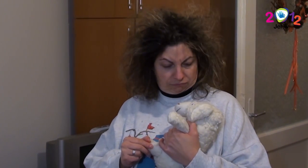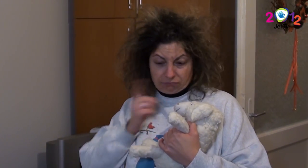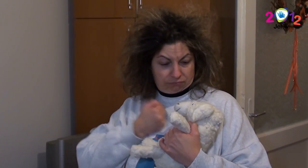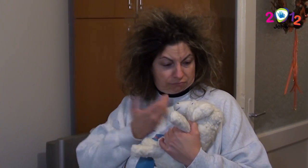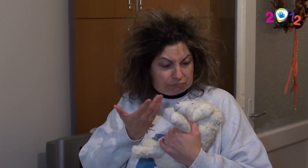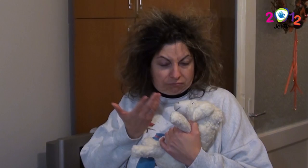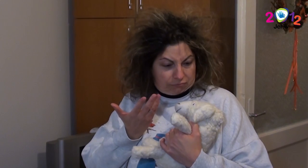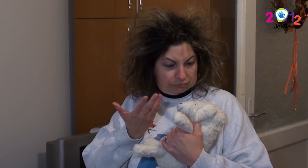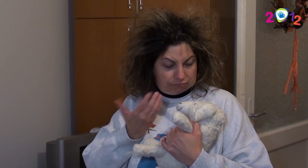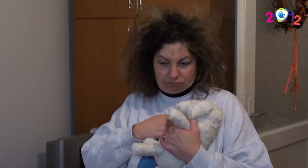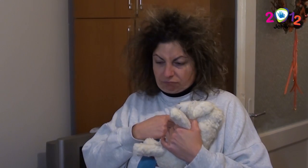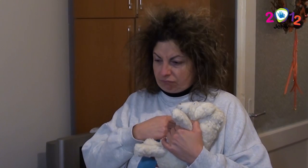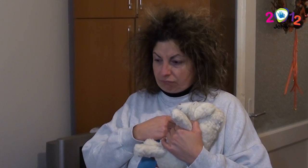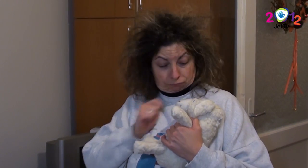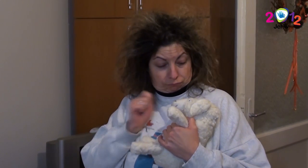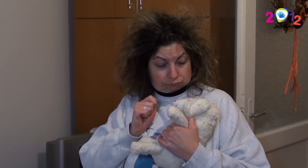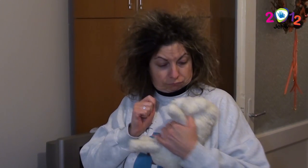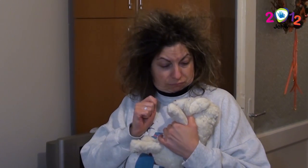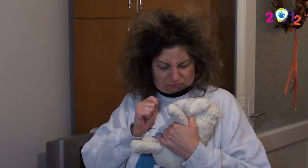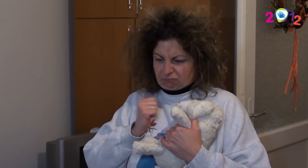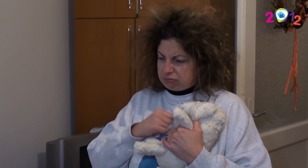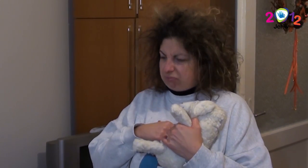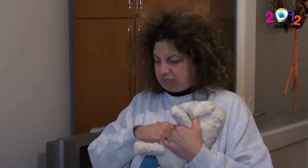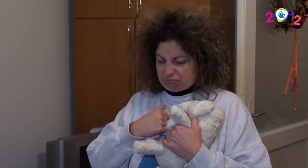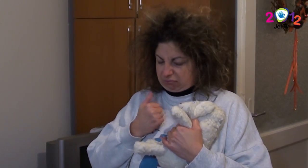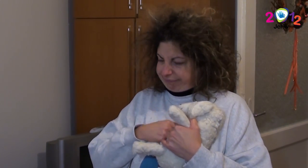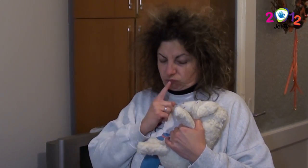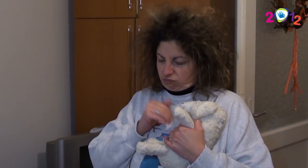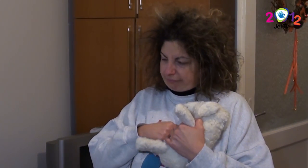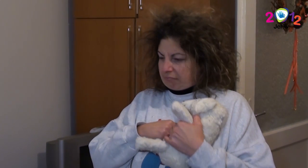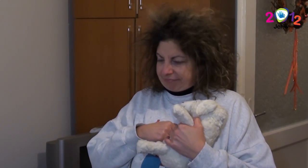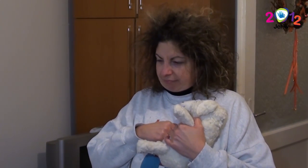Mit csinálunk? Vásároljunk? Nekem nincs kedvem.